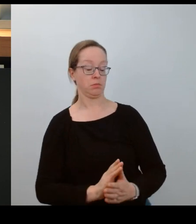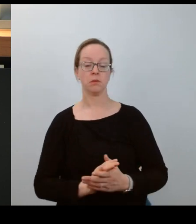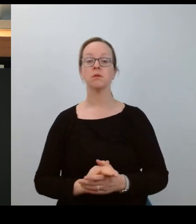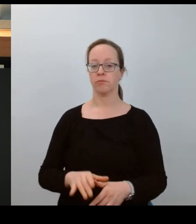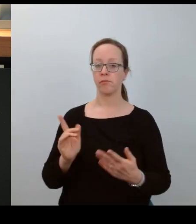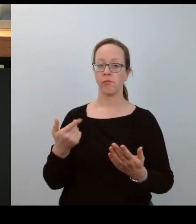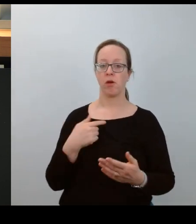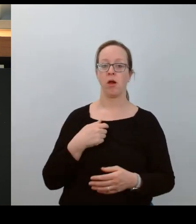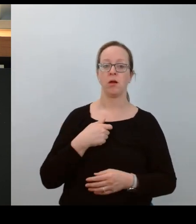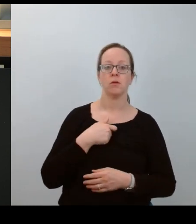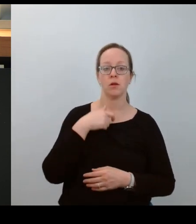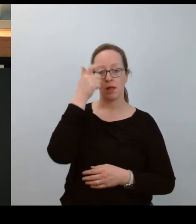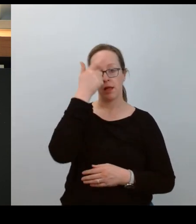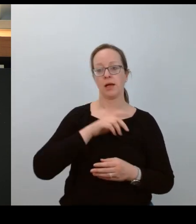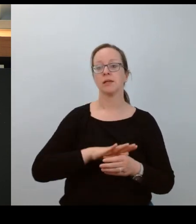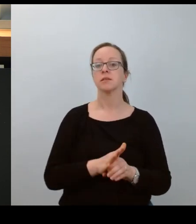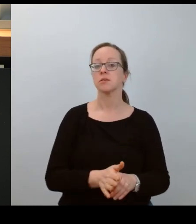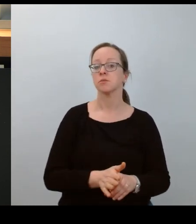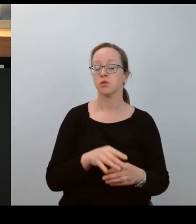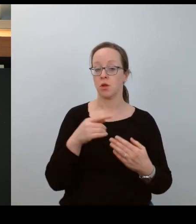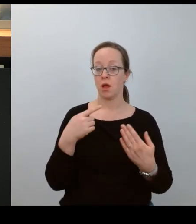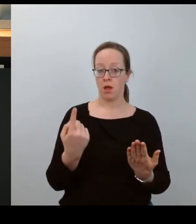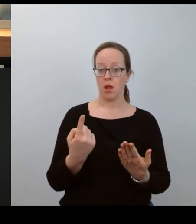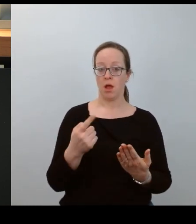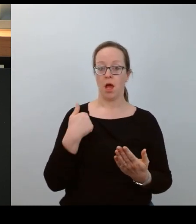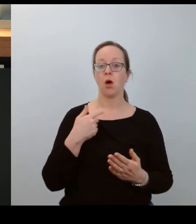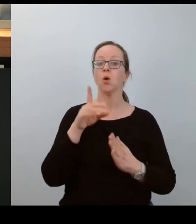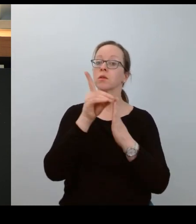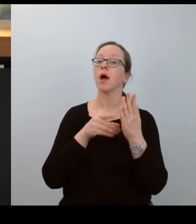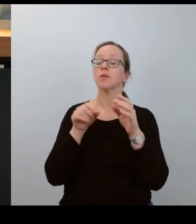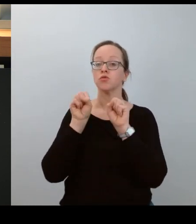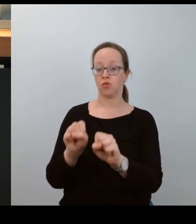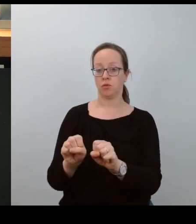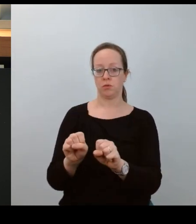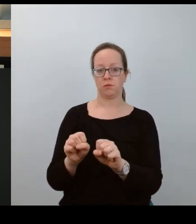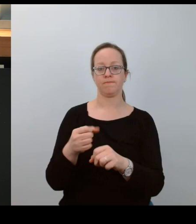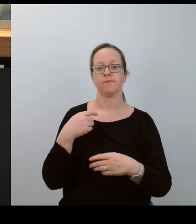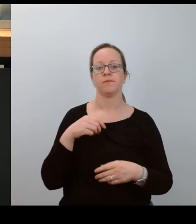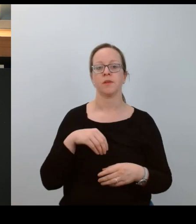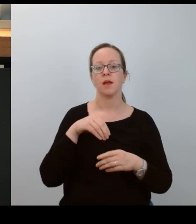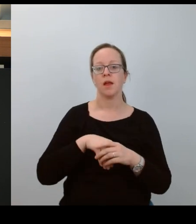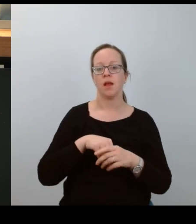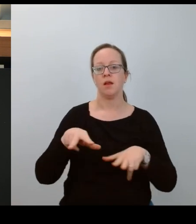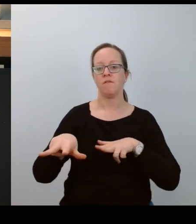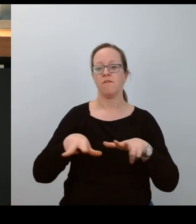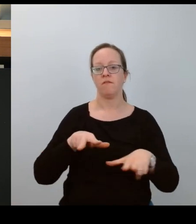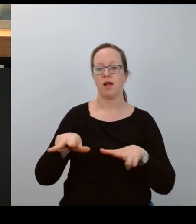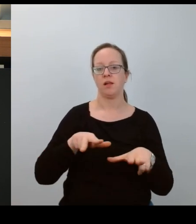und Krisen nichts Wichtigeres, nein, im 21. Jahrhundert stehen wir vor vielfältige großen Herausforderungen,